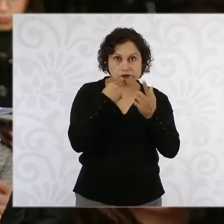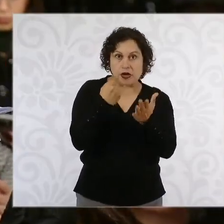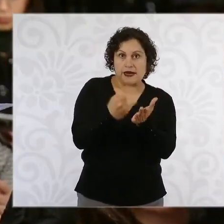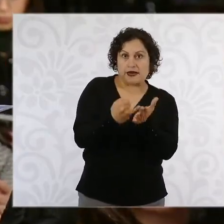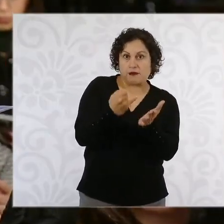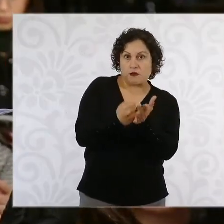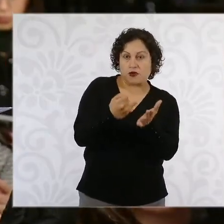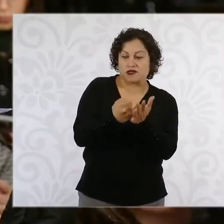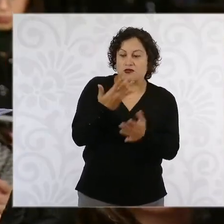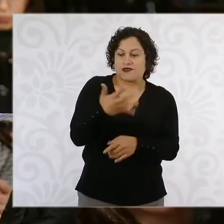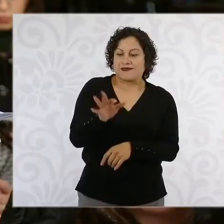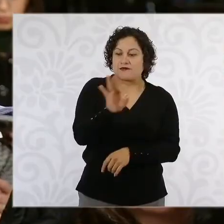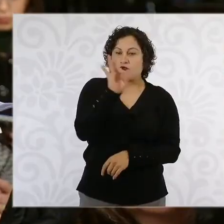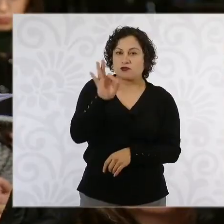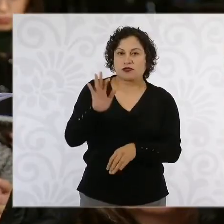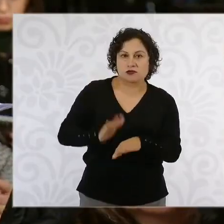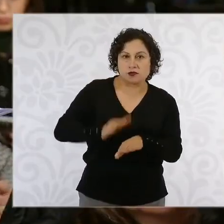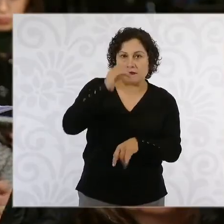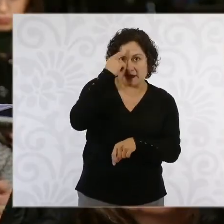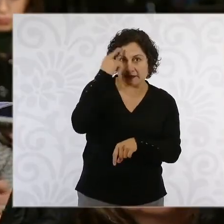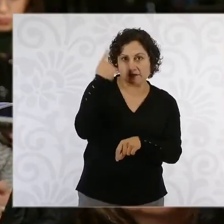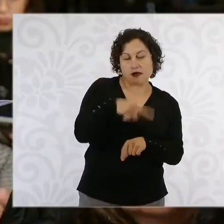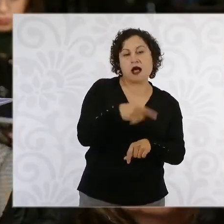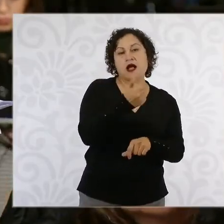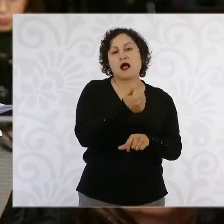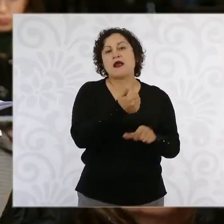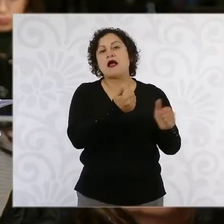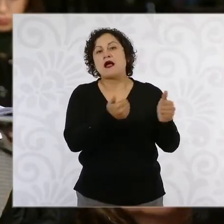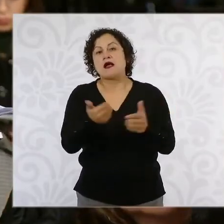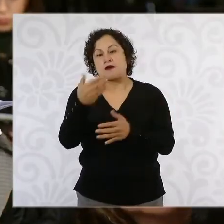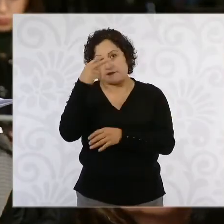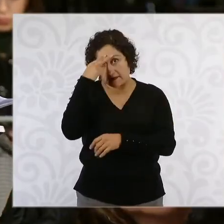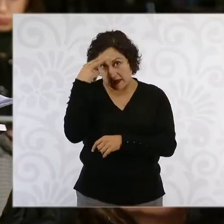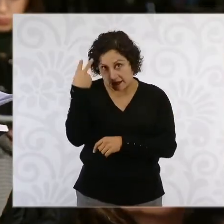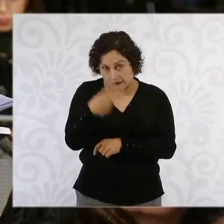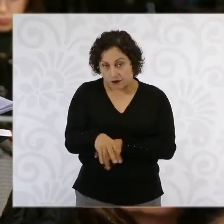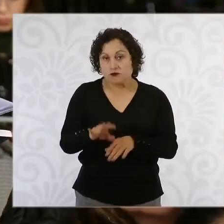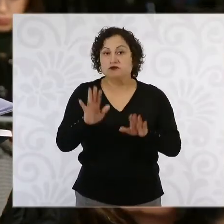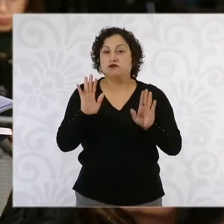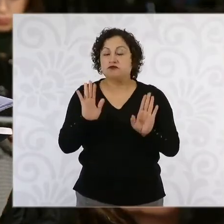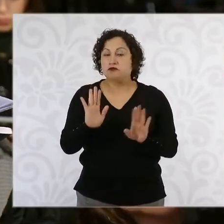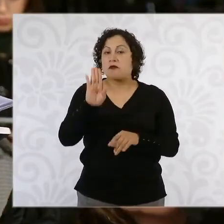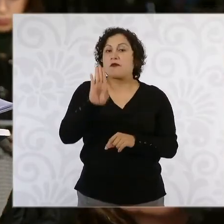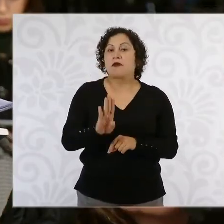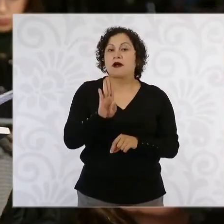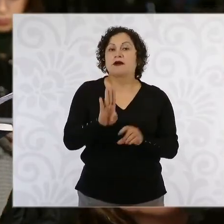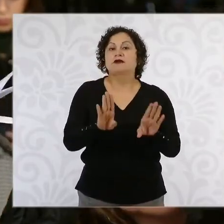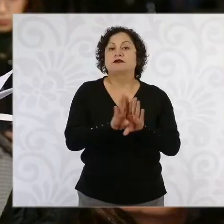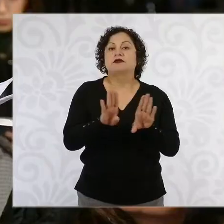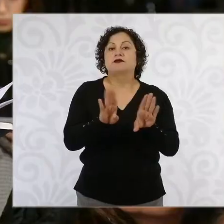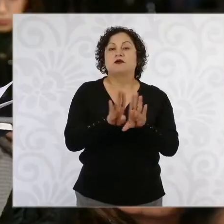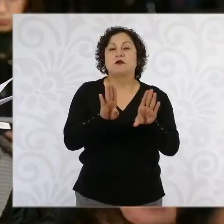por México con esos recursos se pretende financiar la extradición de cientos de miles de trabajadores